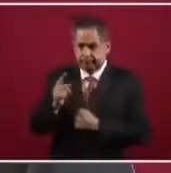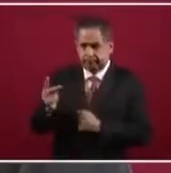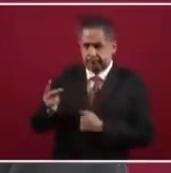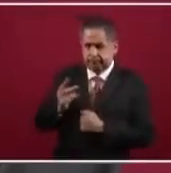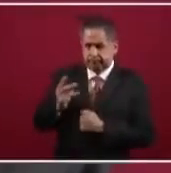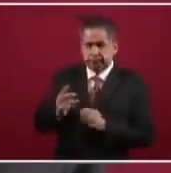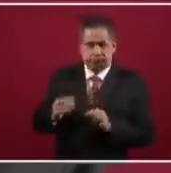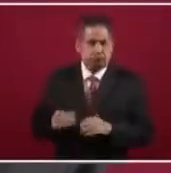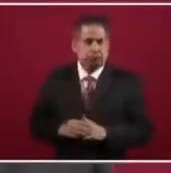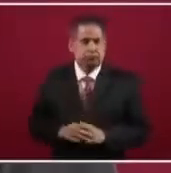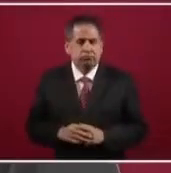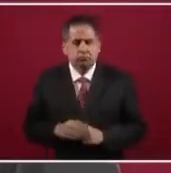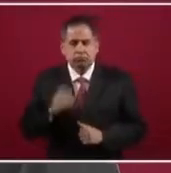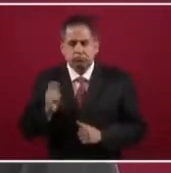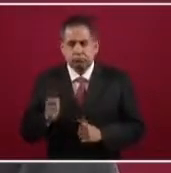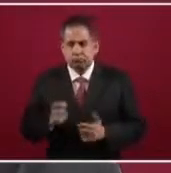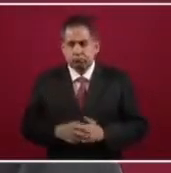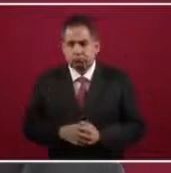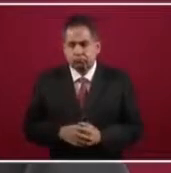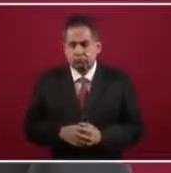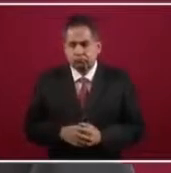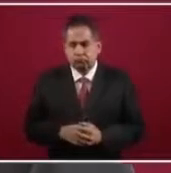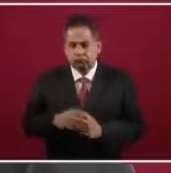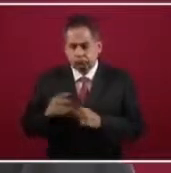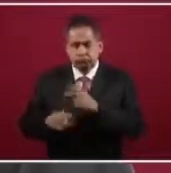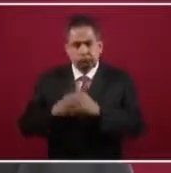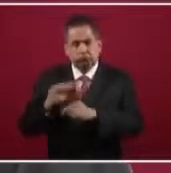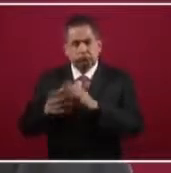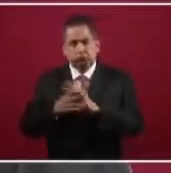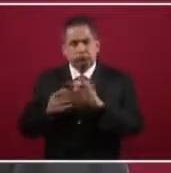Entonces, vamos a proceder de esta manera.